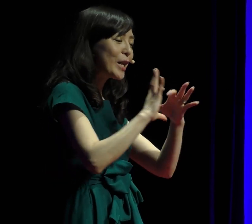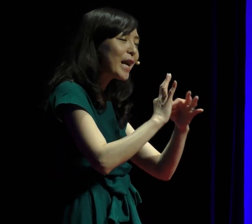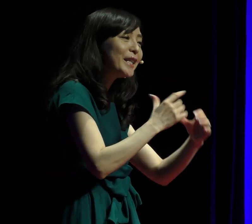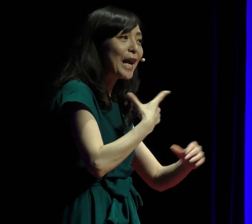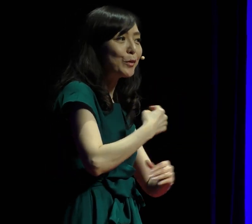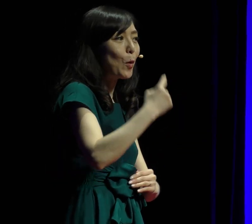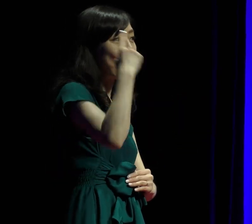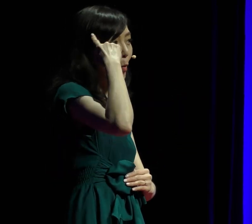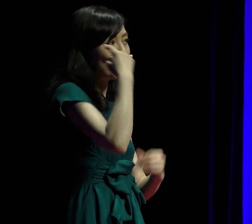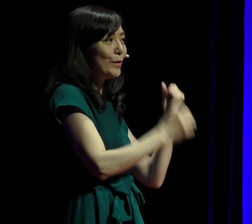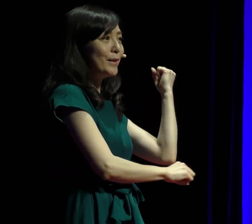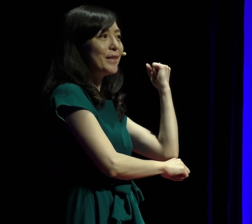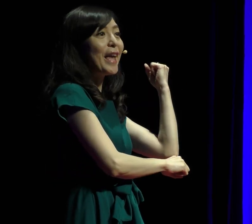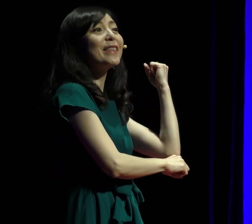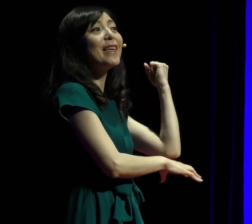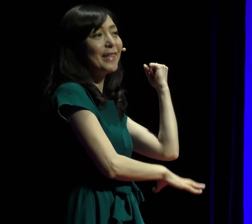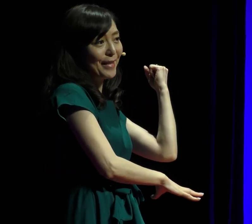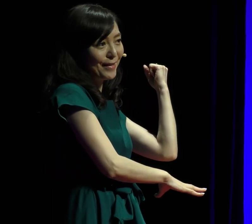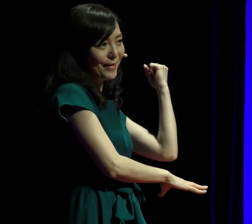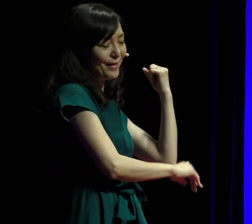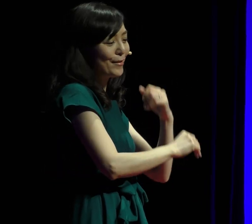disfrutar de un diálogo con cualquiera.